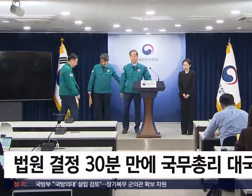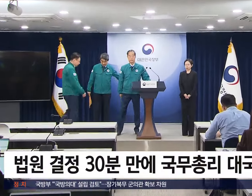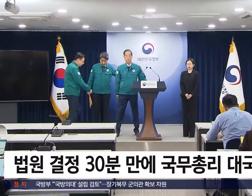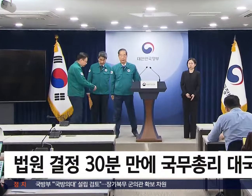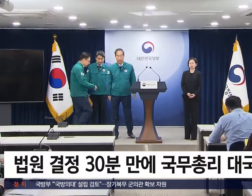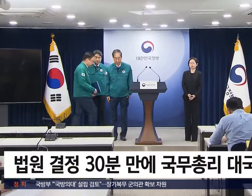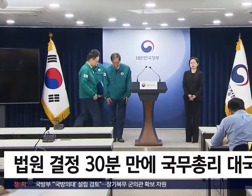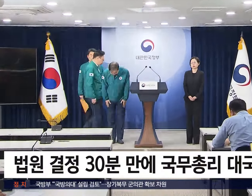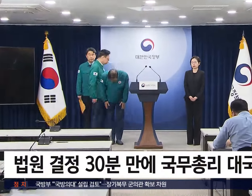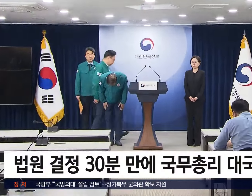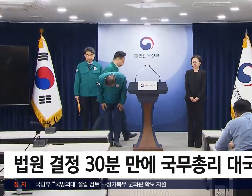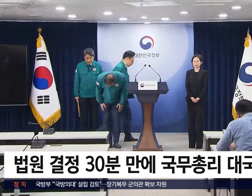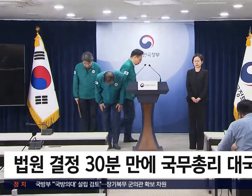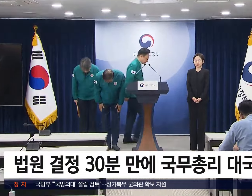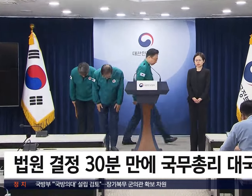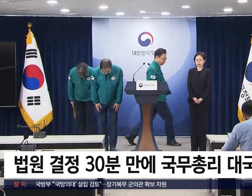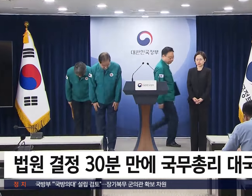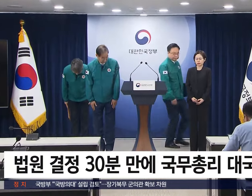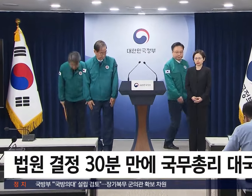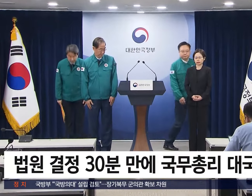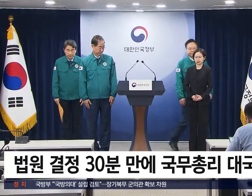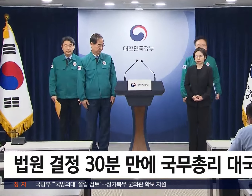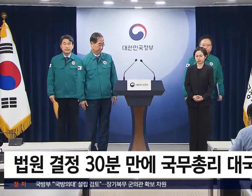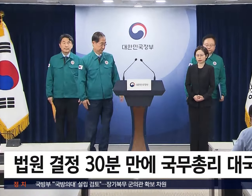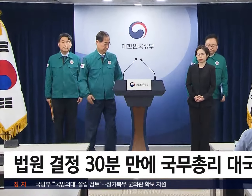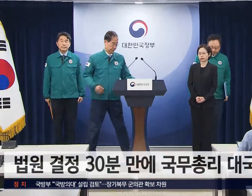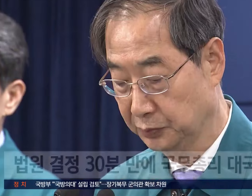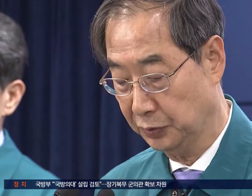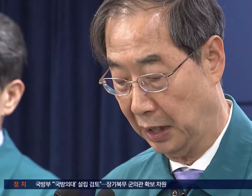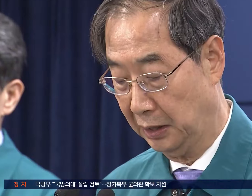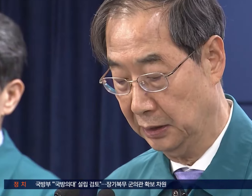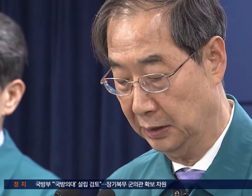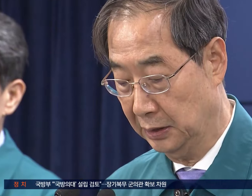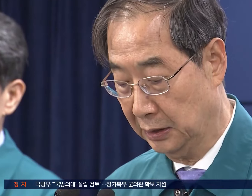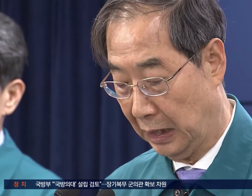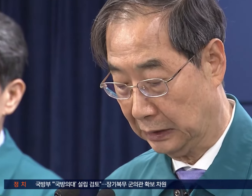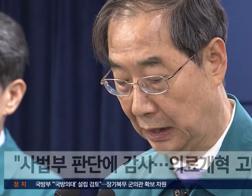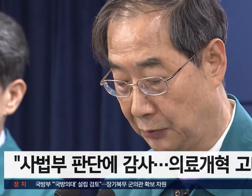(기자) 법원 판단이 나온 지 30분 만에 한덕수 국무총리는 대국민 담화를 발표했습니다. 사법부의 현명한 판단에 깊이